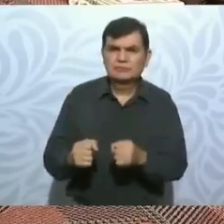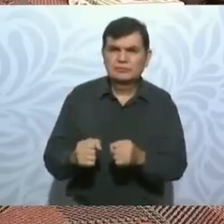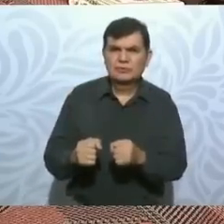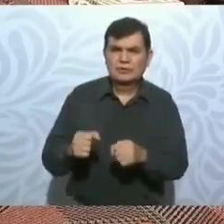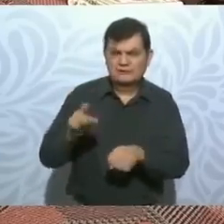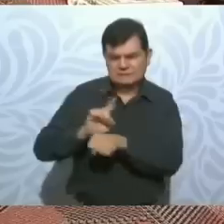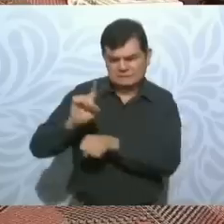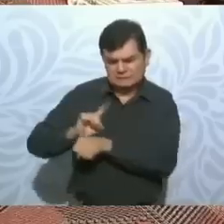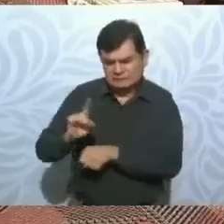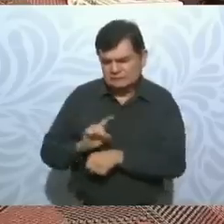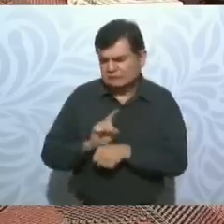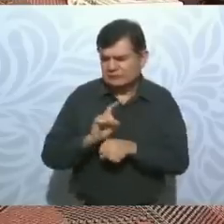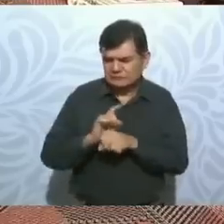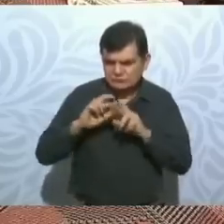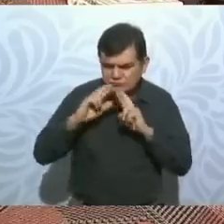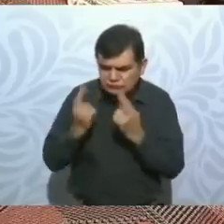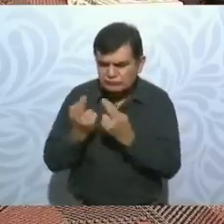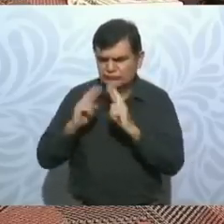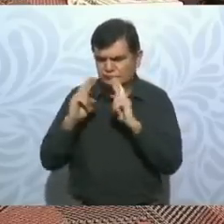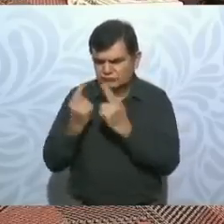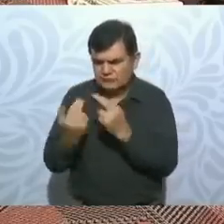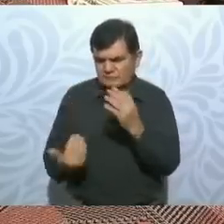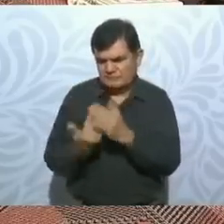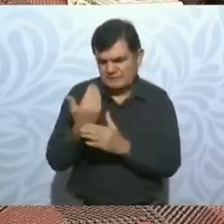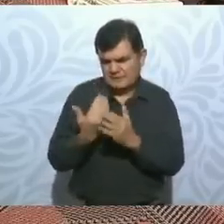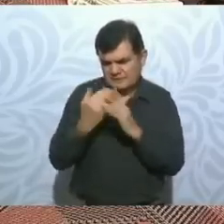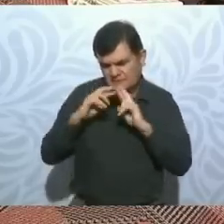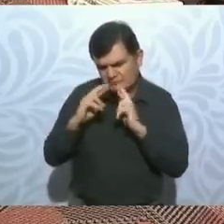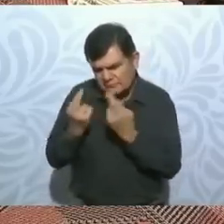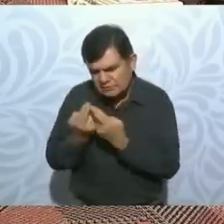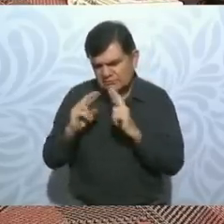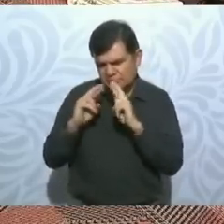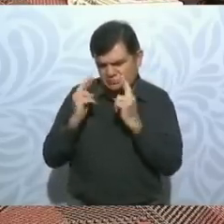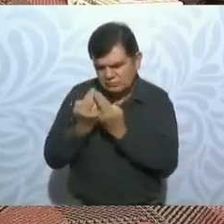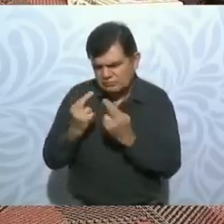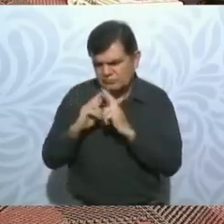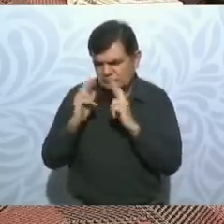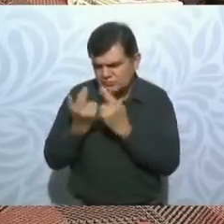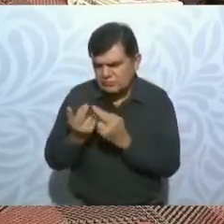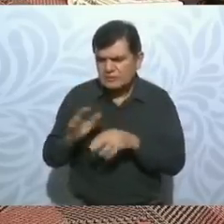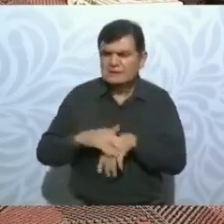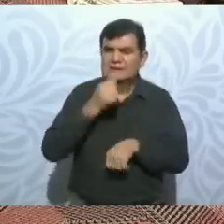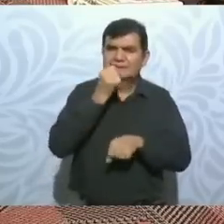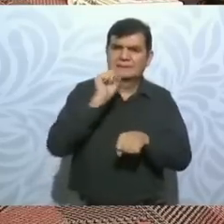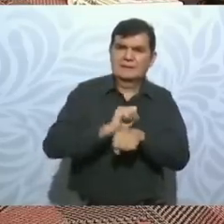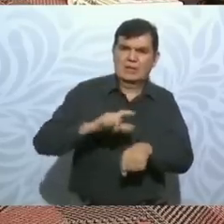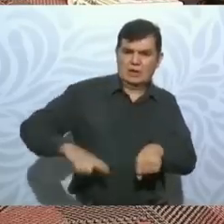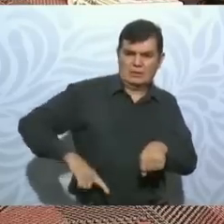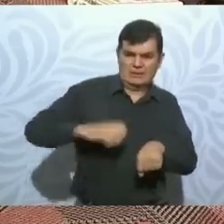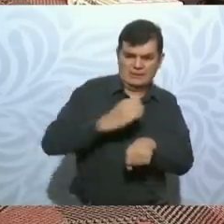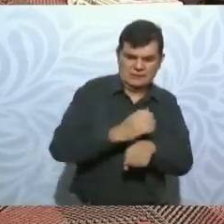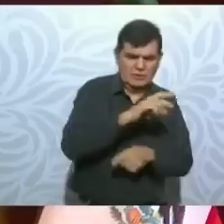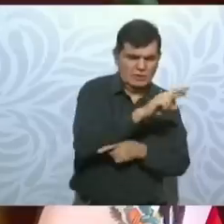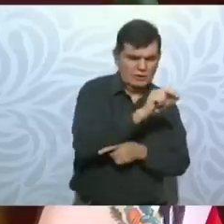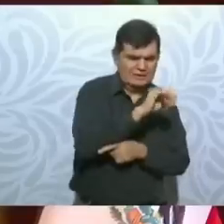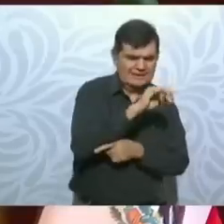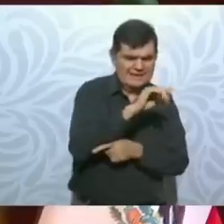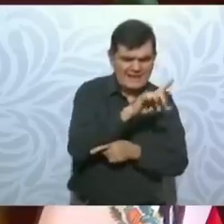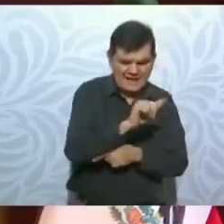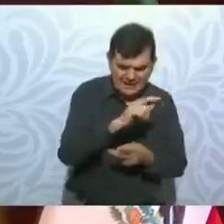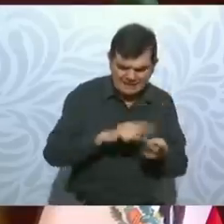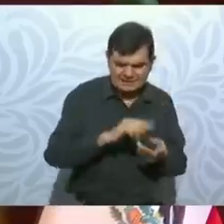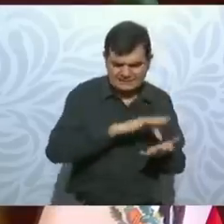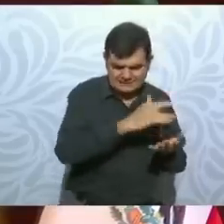días en la mañana por supuesto a la secretaria de gobernación a rosaisela Rodríguez al secretario de